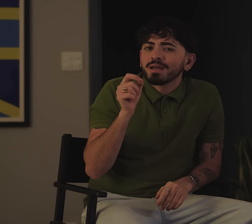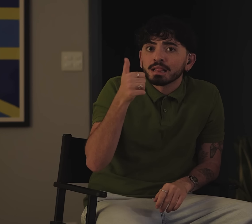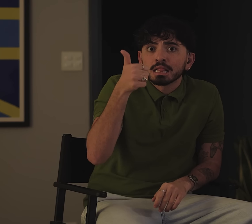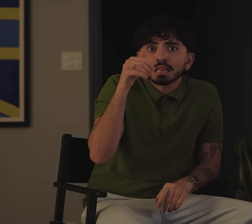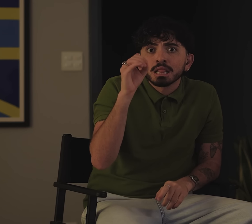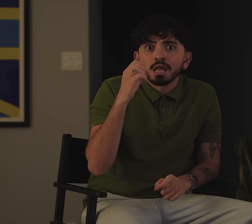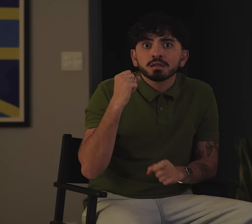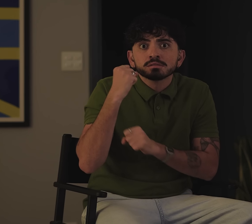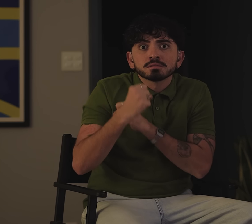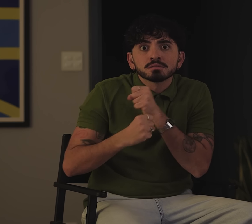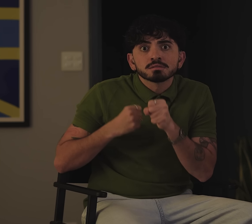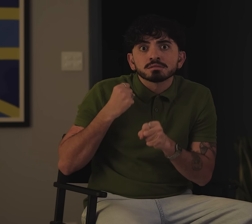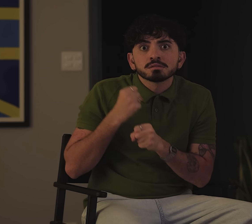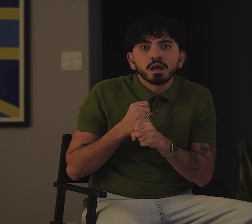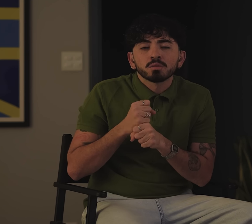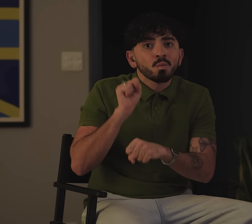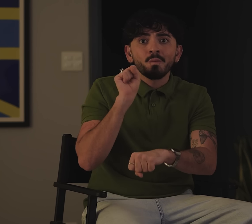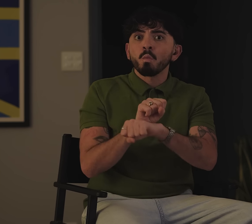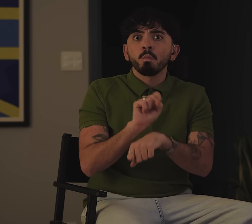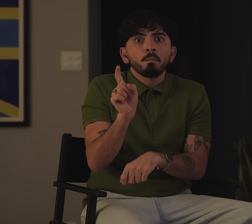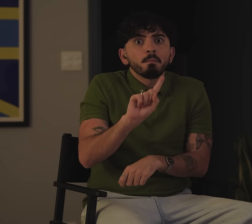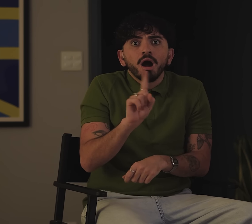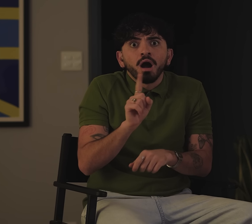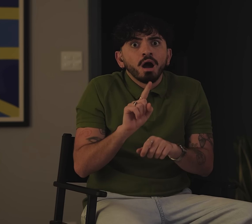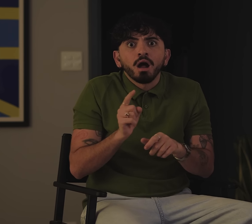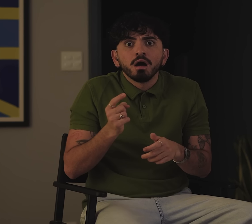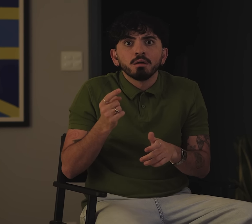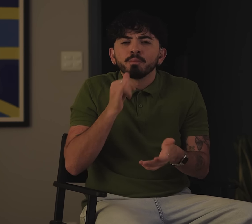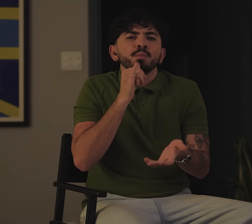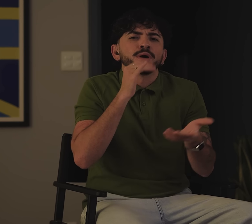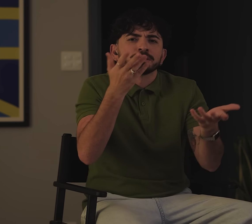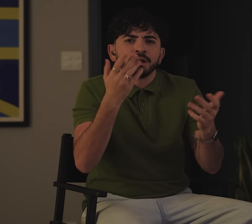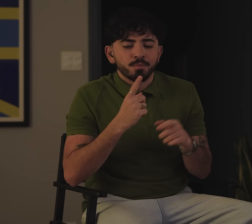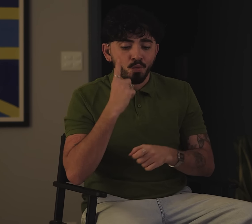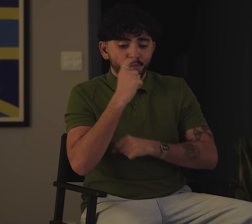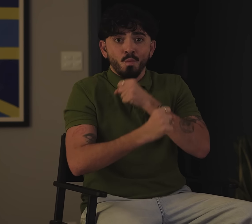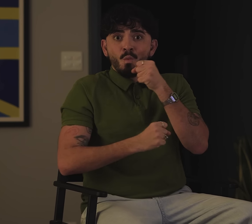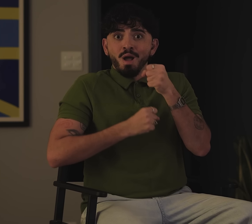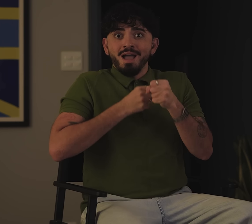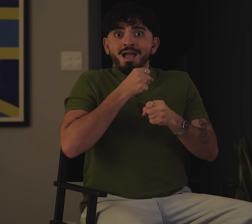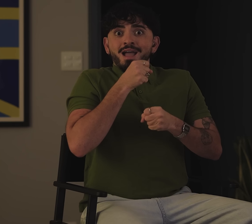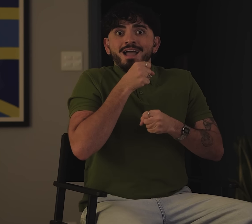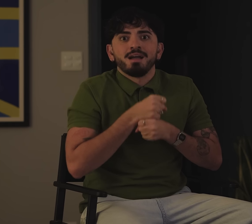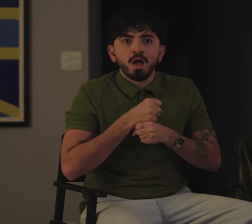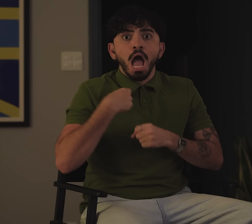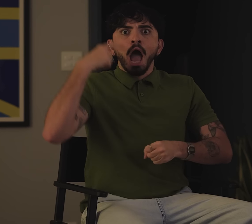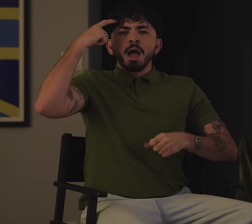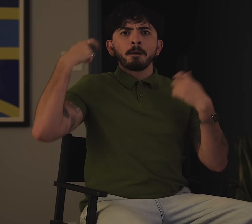pensando constantemente no próximo passo. Por exemplo, a cada ano que começa, eu sempre penso: